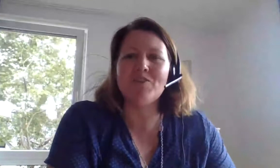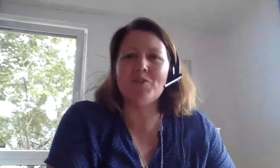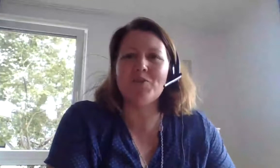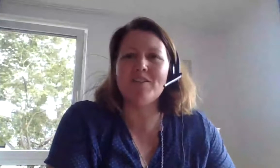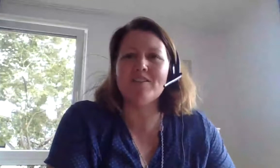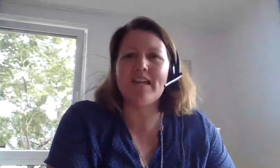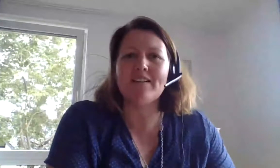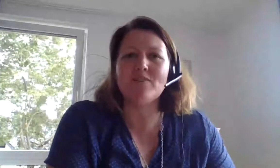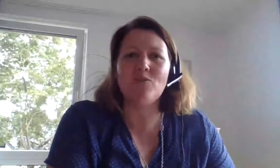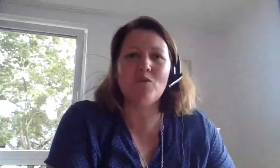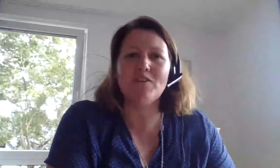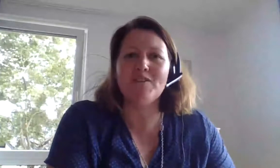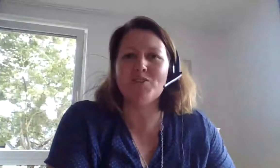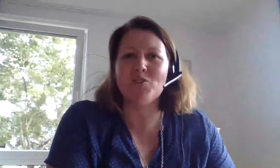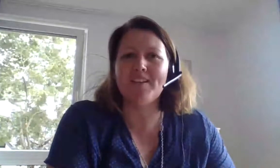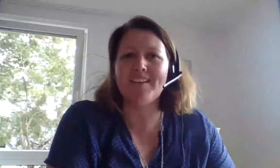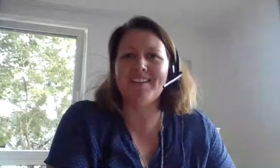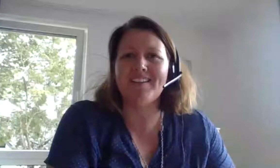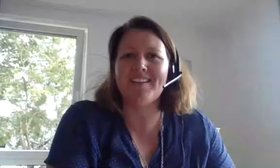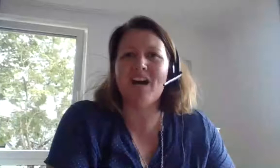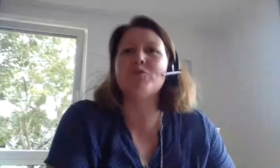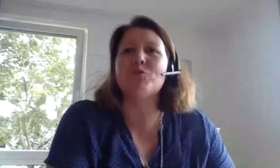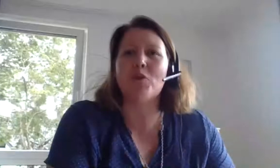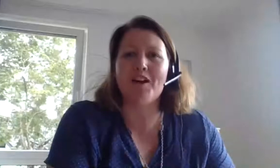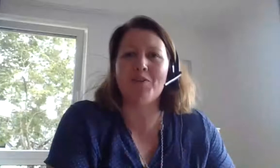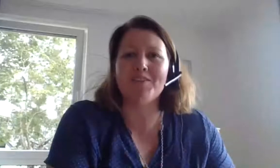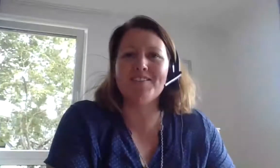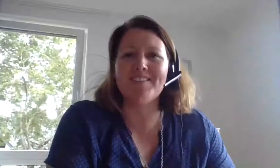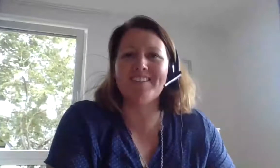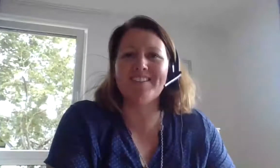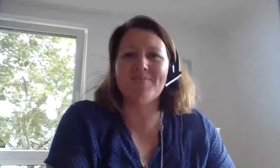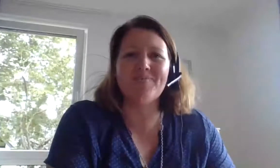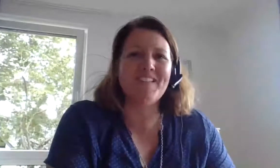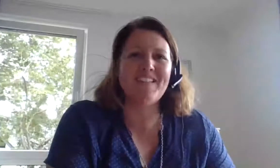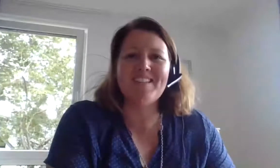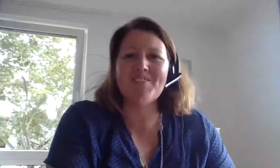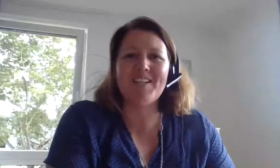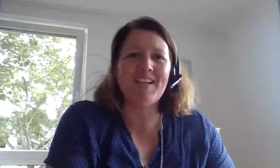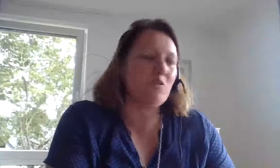لذلك شكرا لك على الانضمام الينا في هذا المؤتمر بعد ساعات العمل